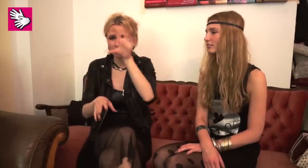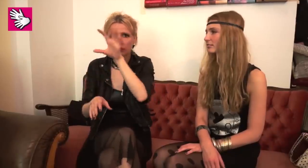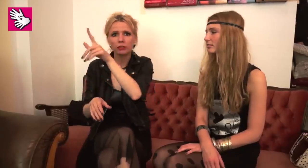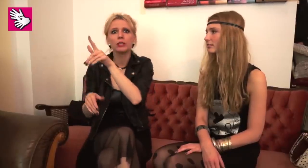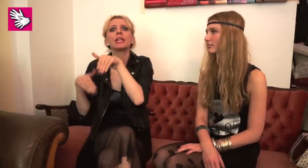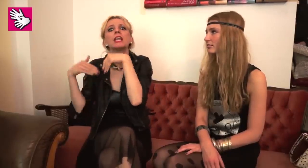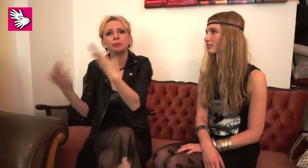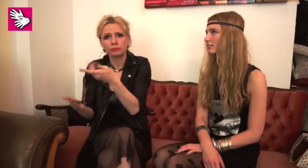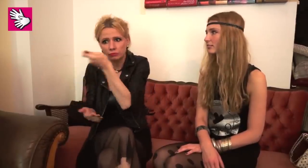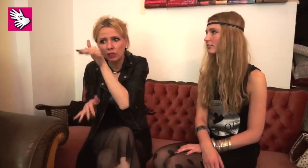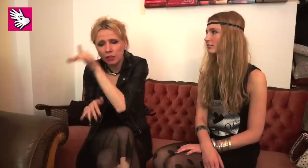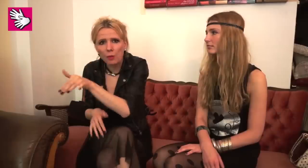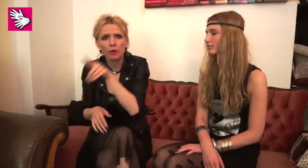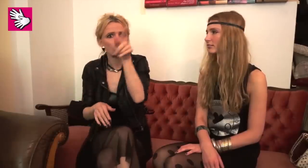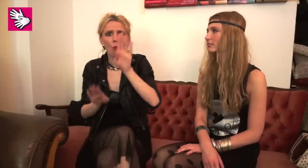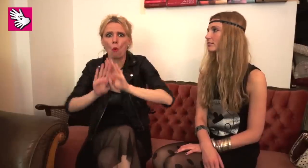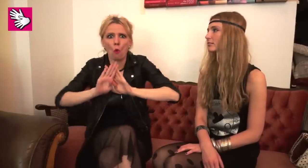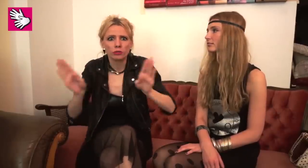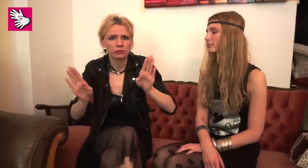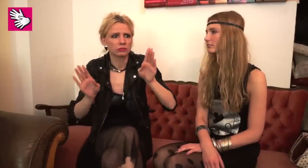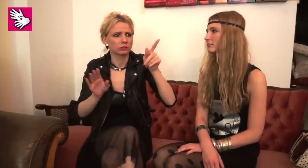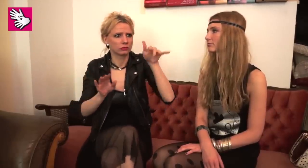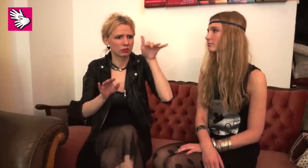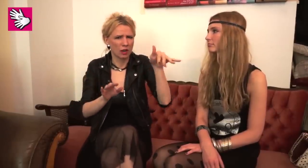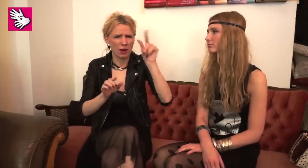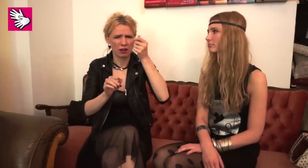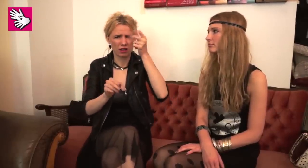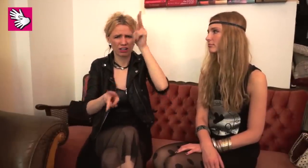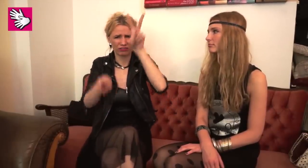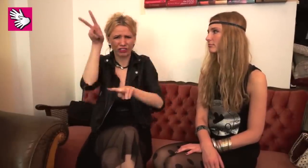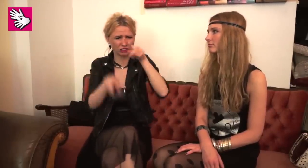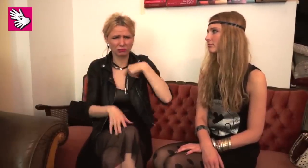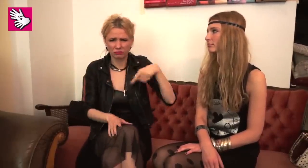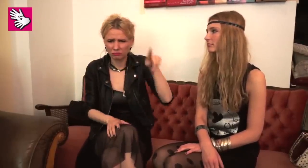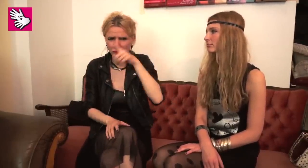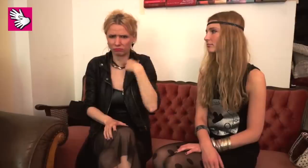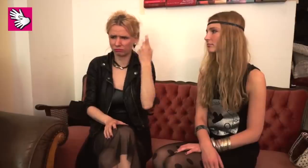Gehörlosengeld. In manchen Regionen gibt es welches, in anderen nicht. Aus Litauen kenne ich das so,